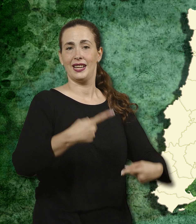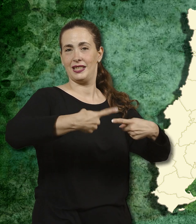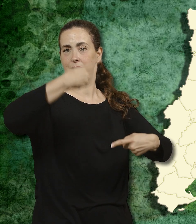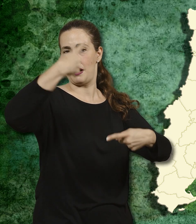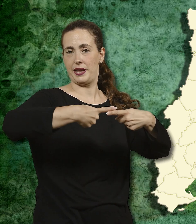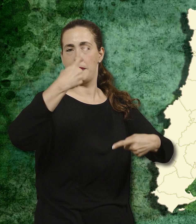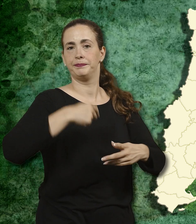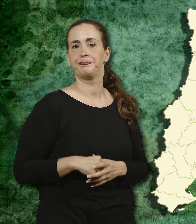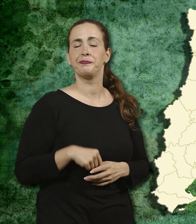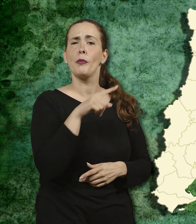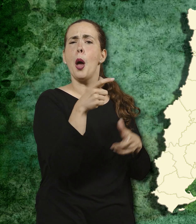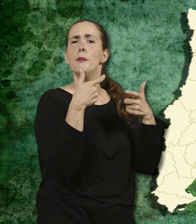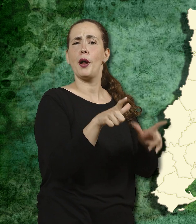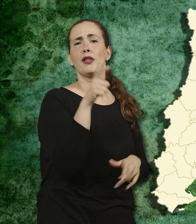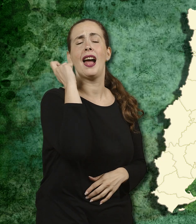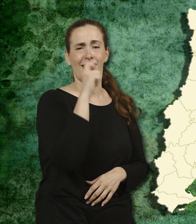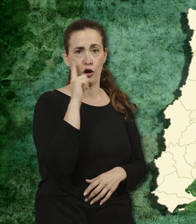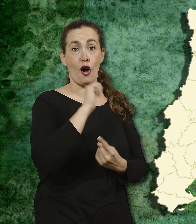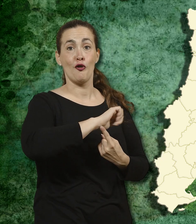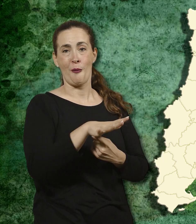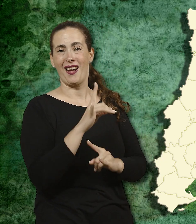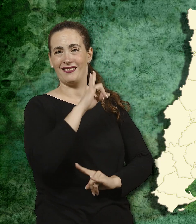RIELLS I VIABREA Província de Girona.